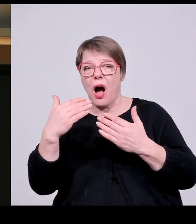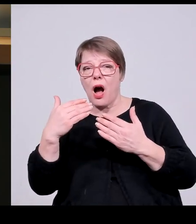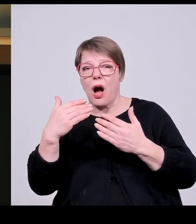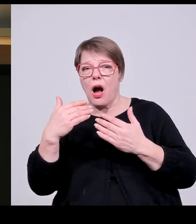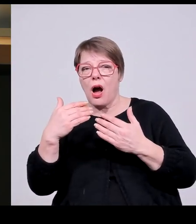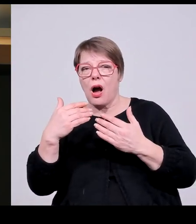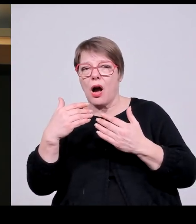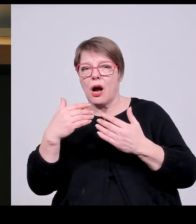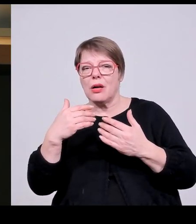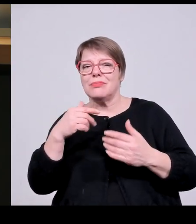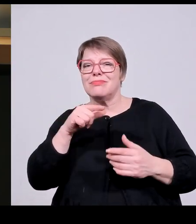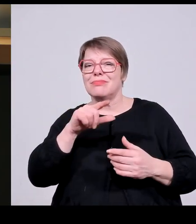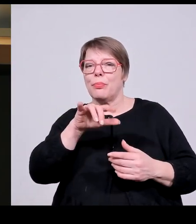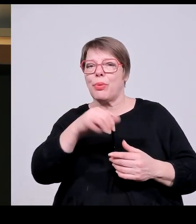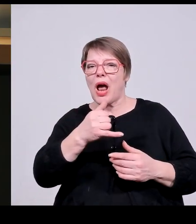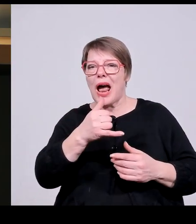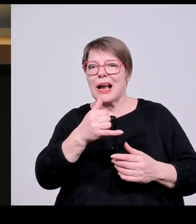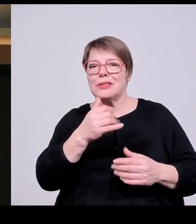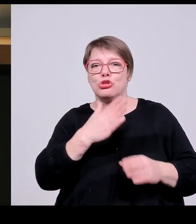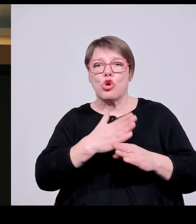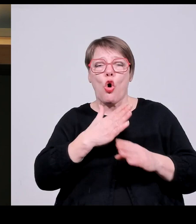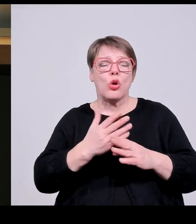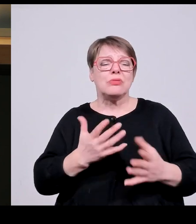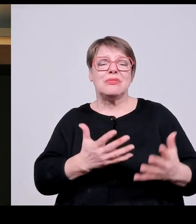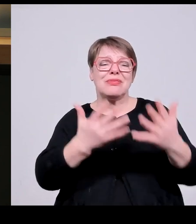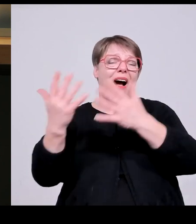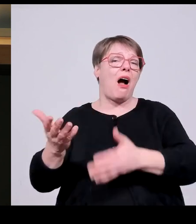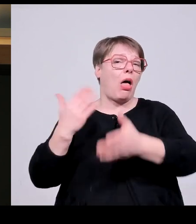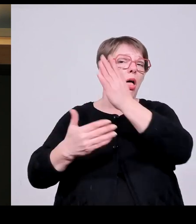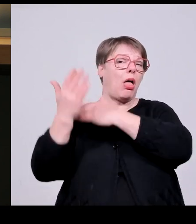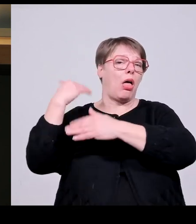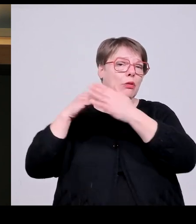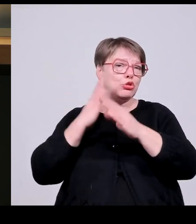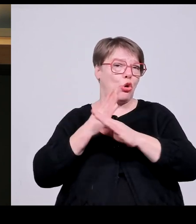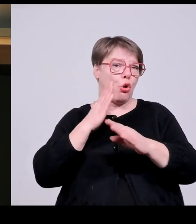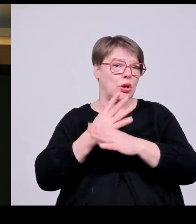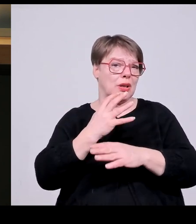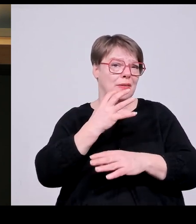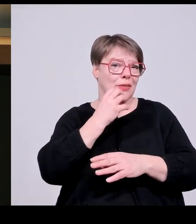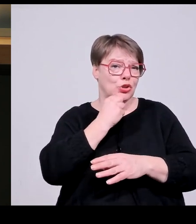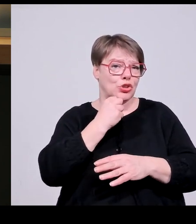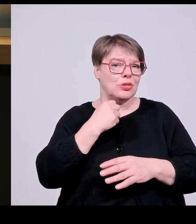SPD Fraktion dankbar, dass er klar aufgearbeitet hat, wo es die Probleme der Verkehrspolitik in dieser